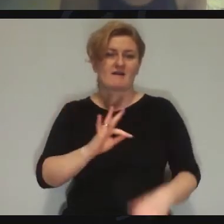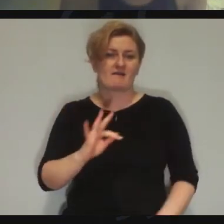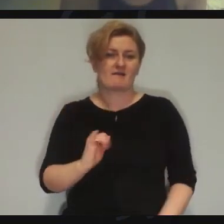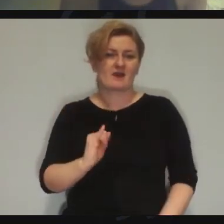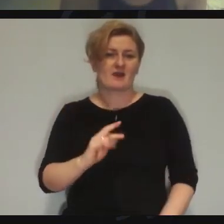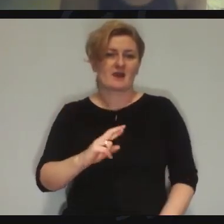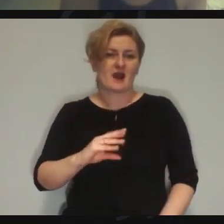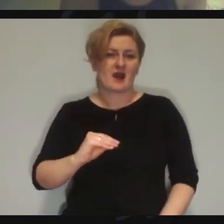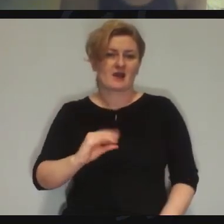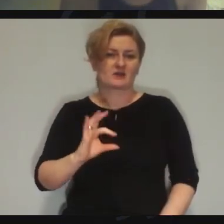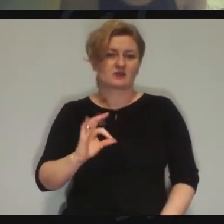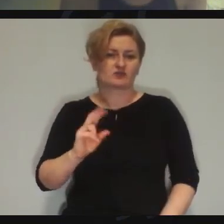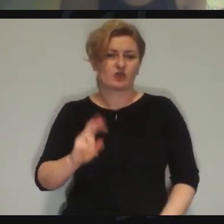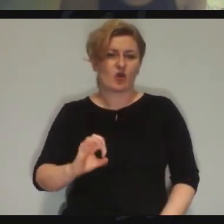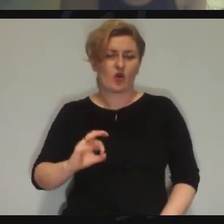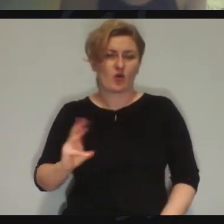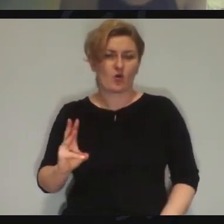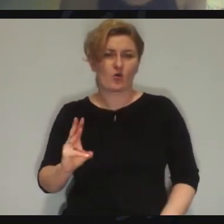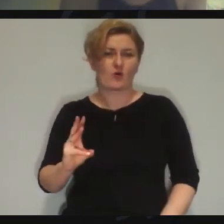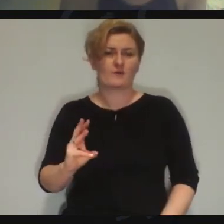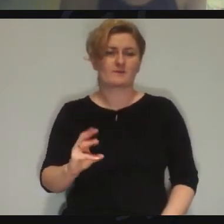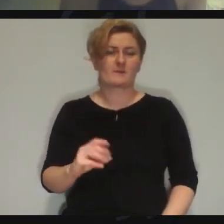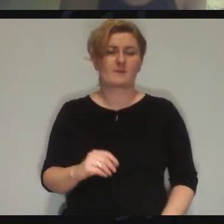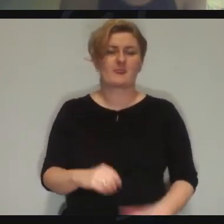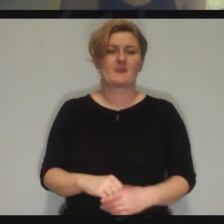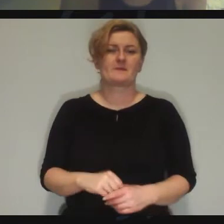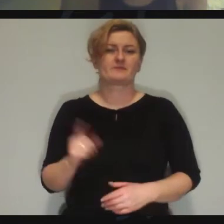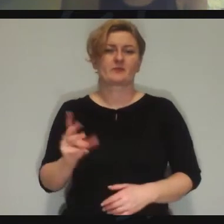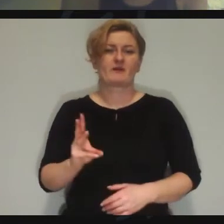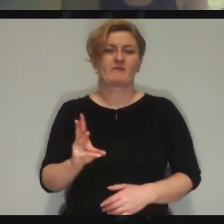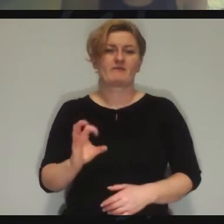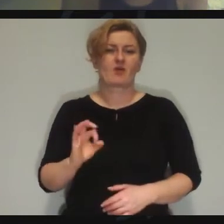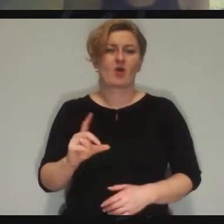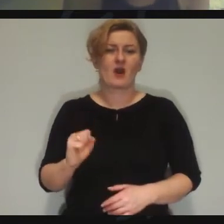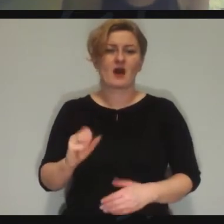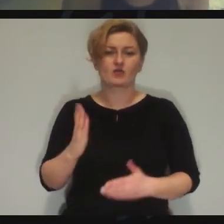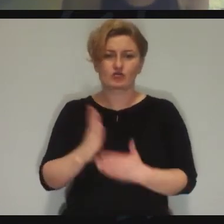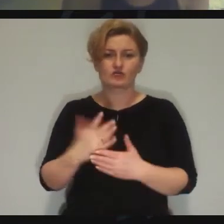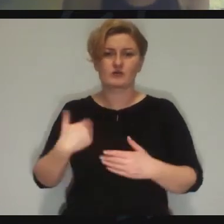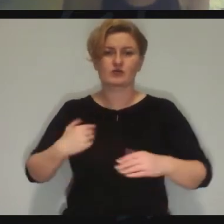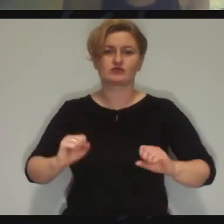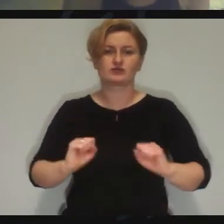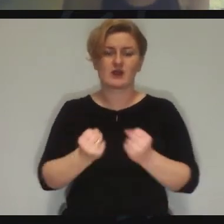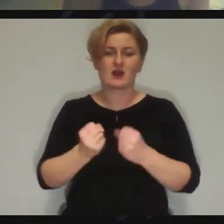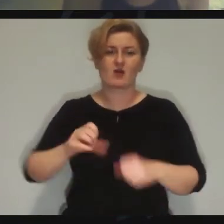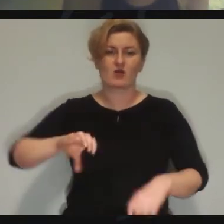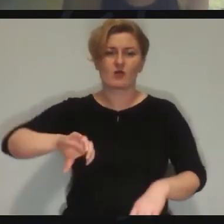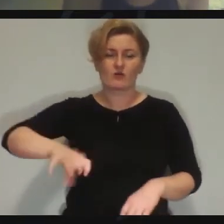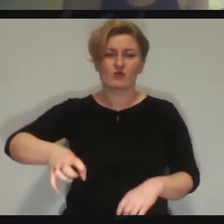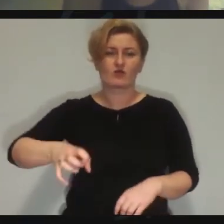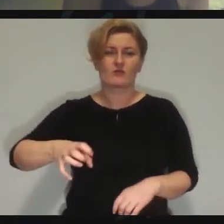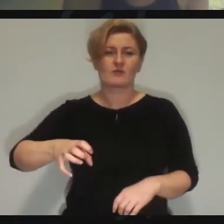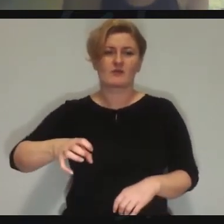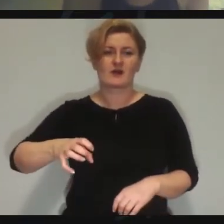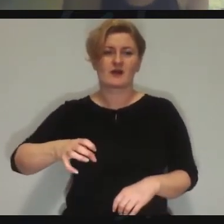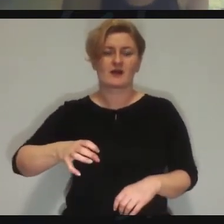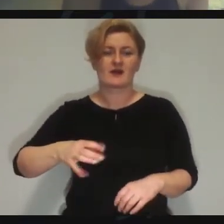Wiolka z naszym przyjacielem już działali w grupie Chupakabra, do której mnie wciągnęli,